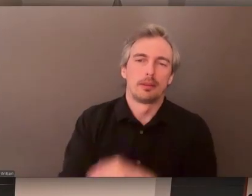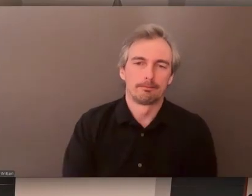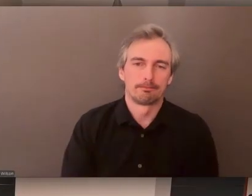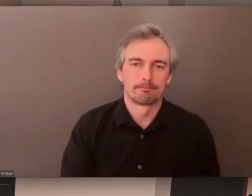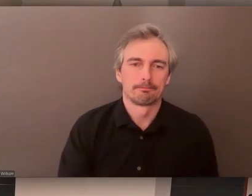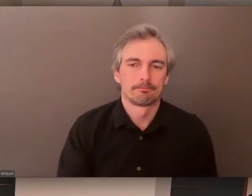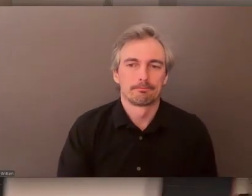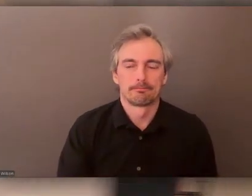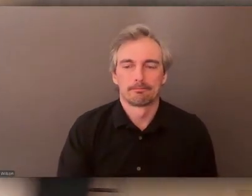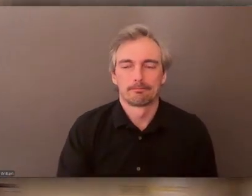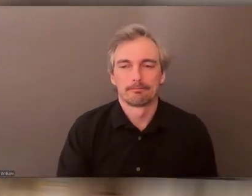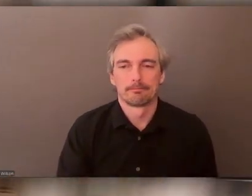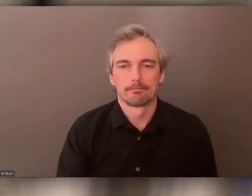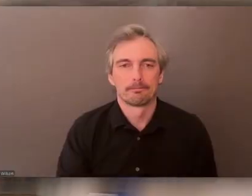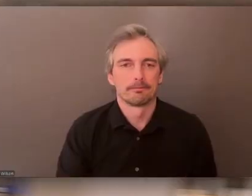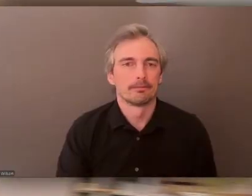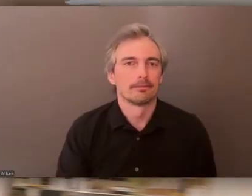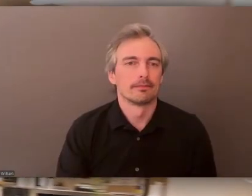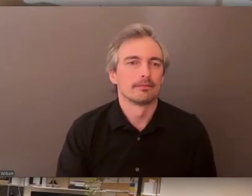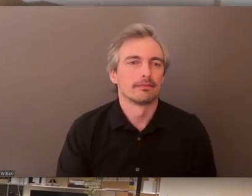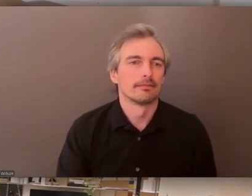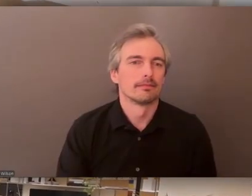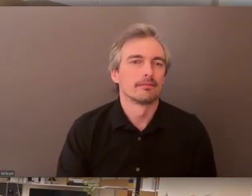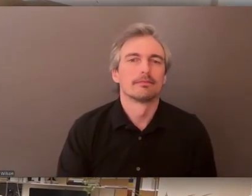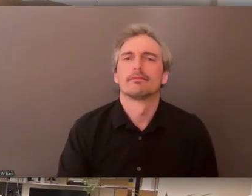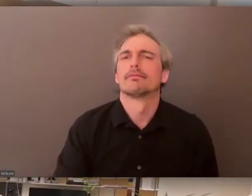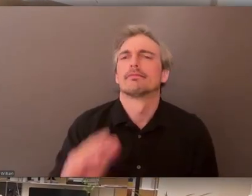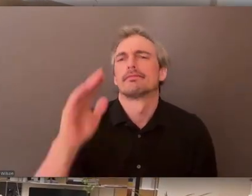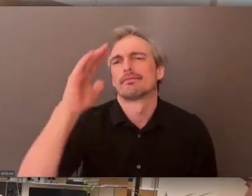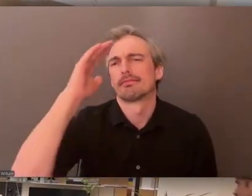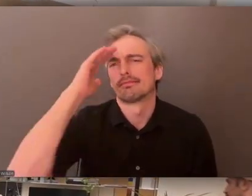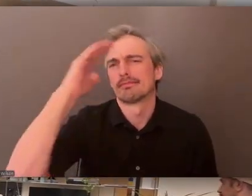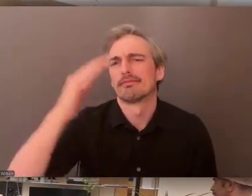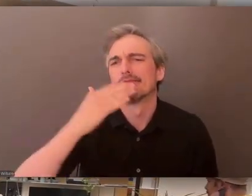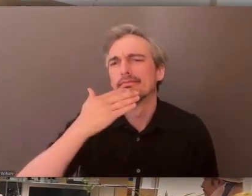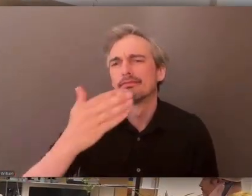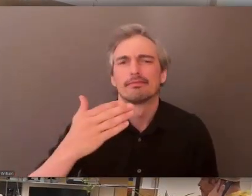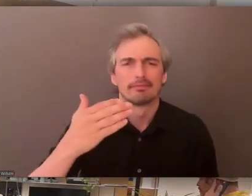こんにちは。 素晴らしいプレゼンテ ーションをありがとうございます。